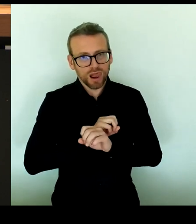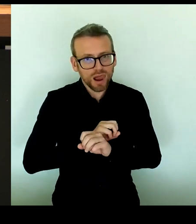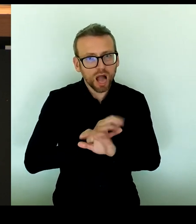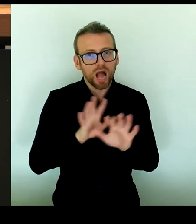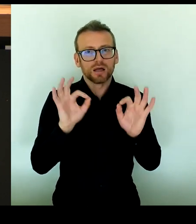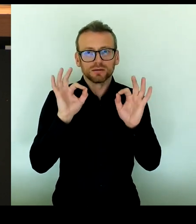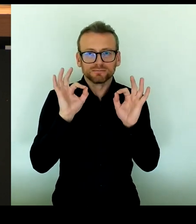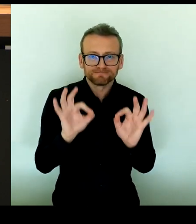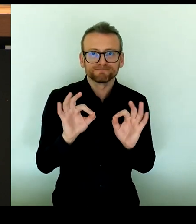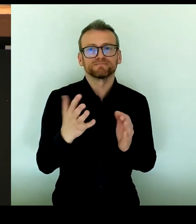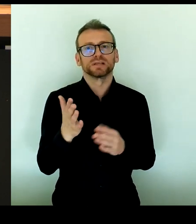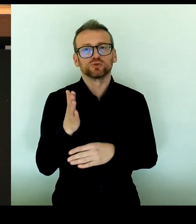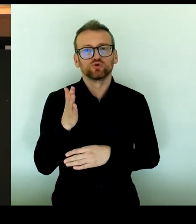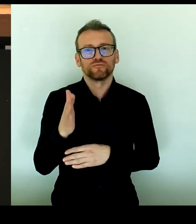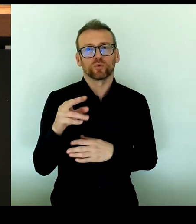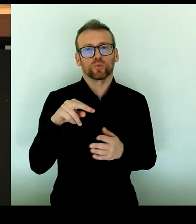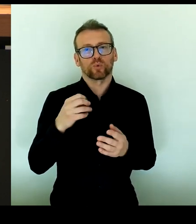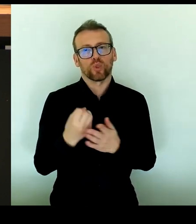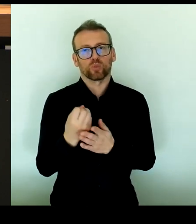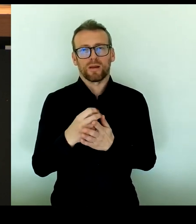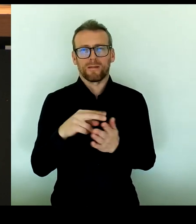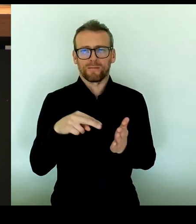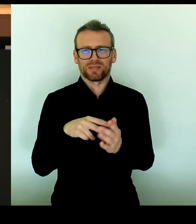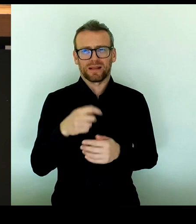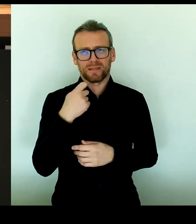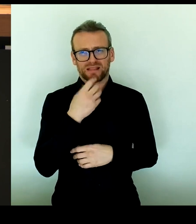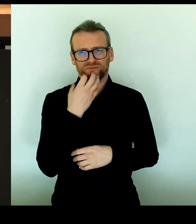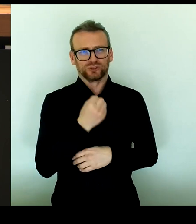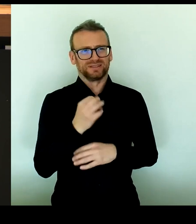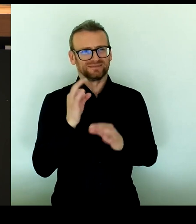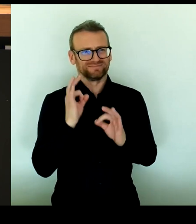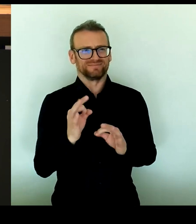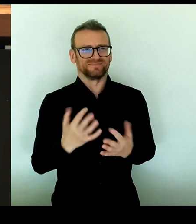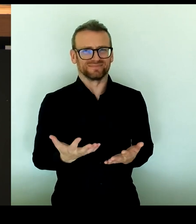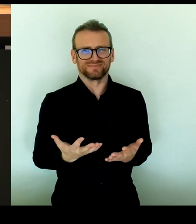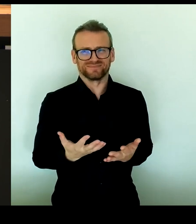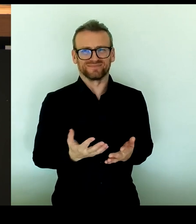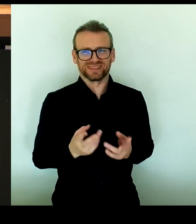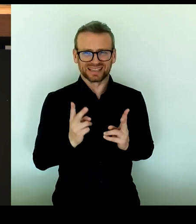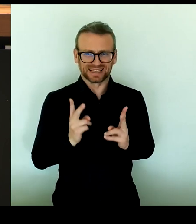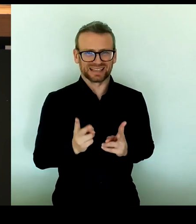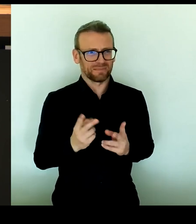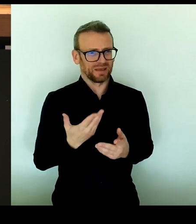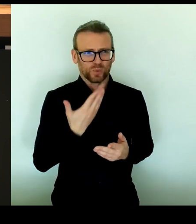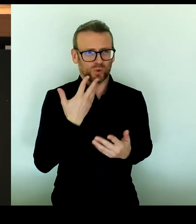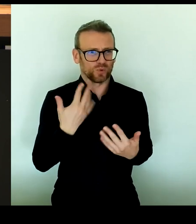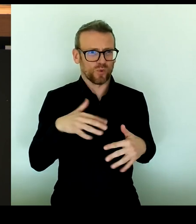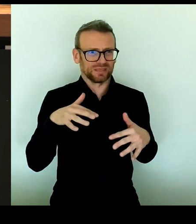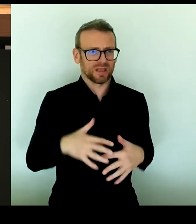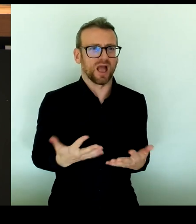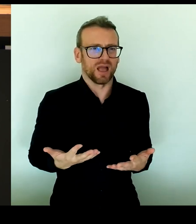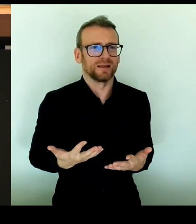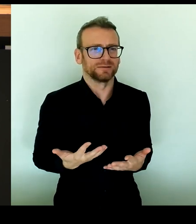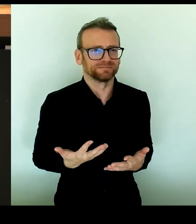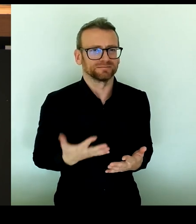ist für uns die Pflicht für sie zu sorgen, wenn wir Berlin ernst nehmen und ernsthaft für Berlin arbeiten. Das tun wir. Danke schön.